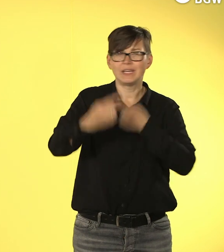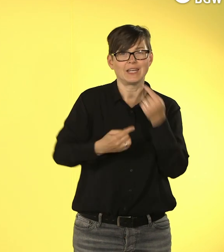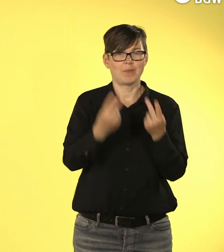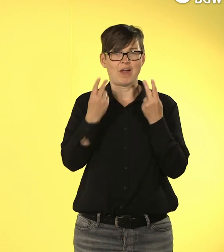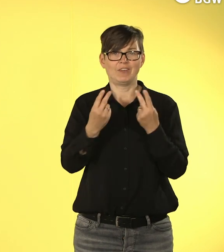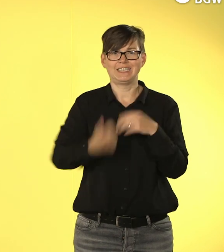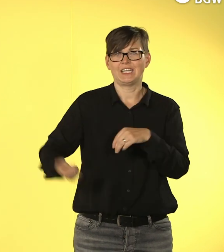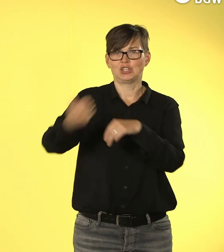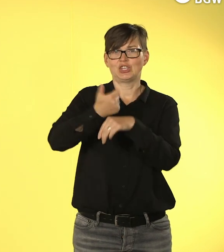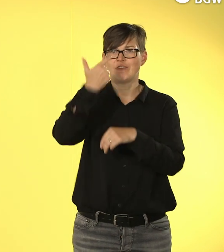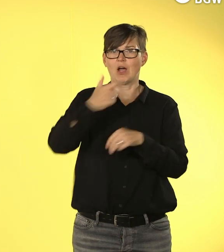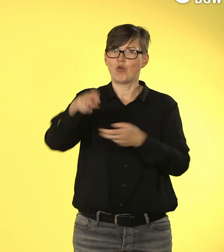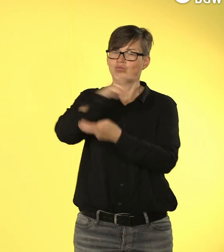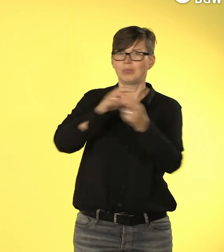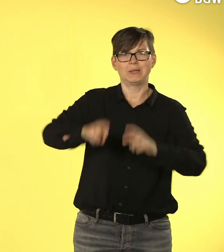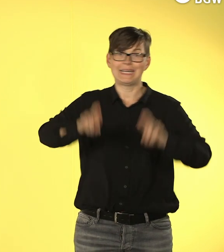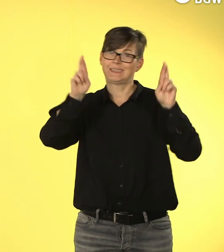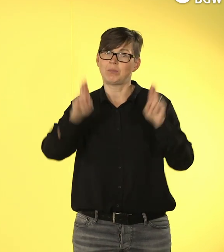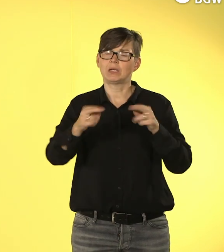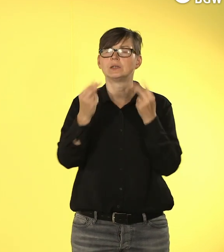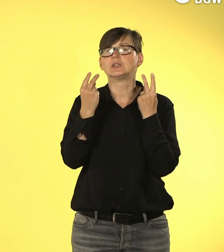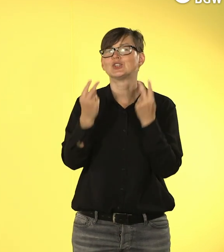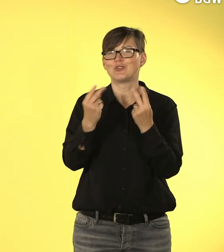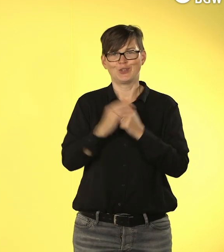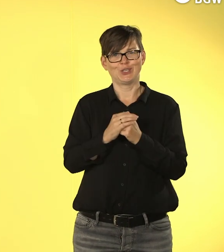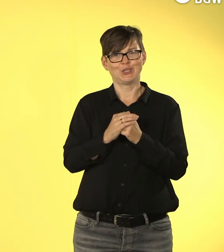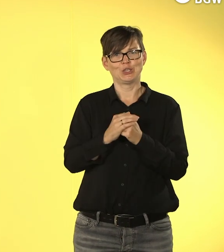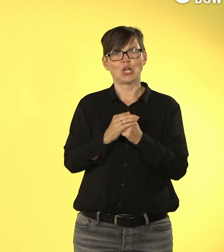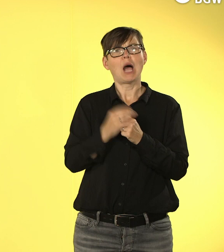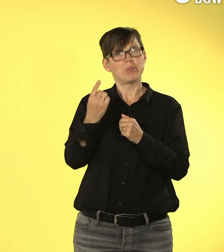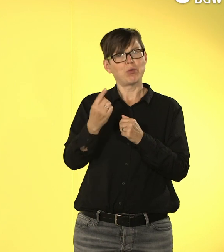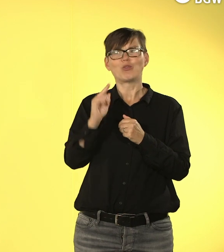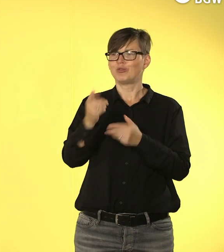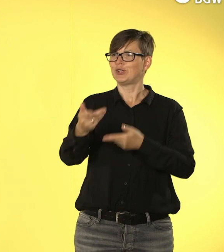Dass man mir Entscheidungsfreiheit gibt.